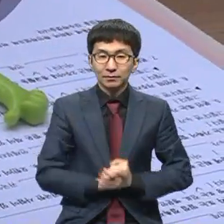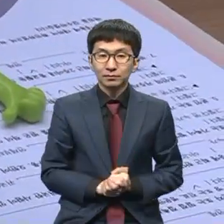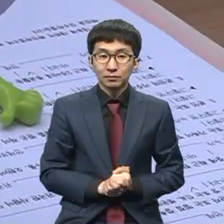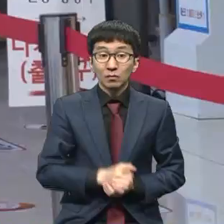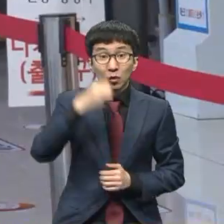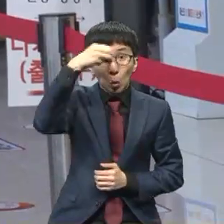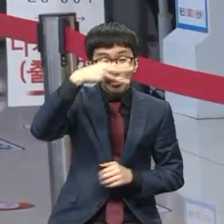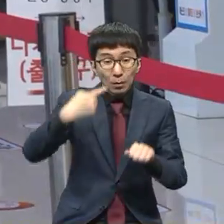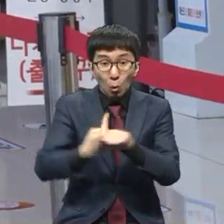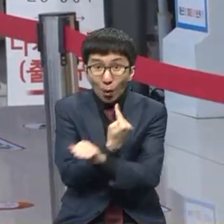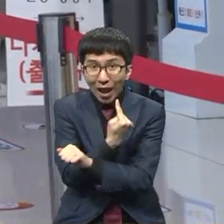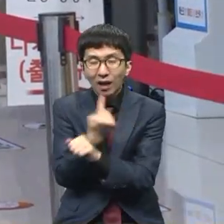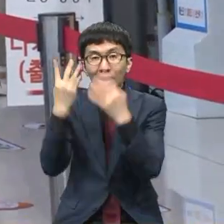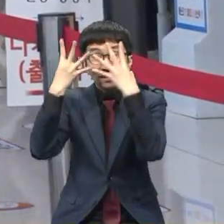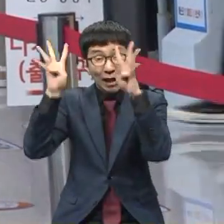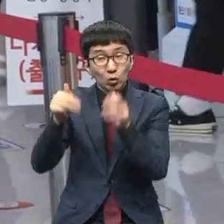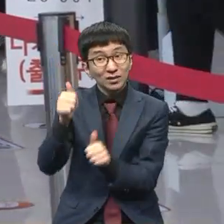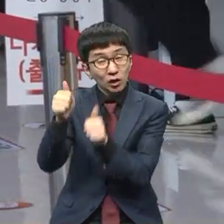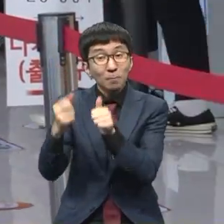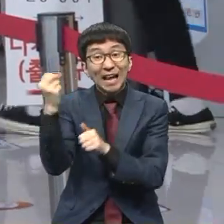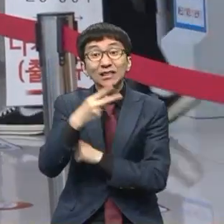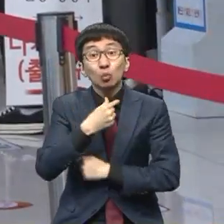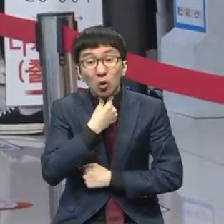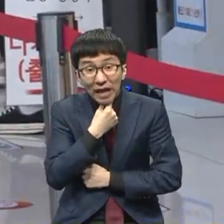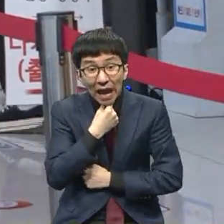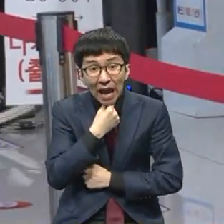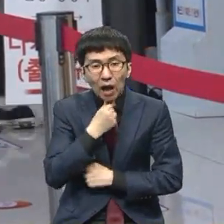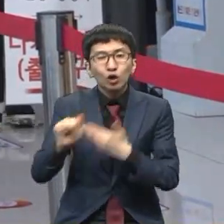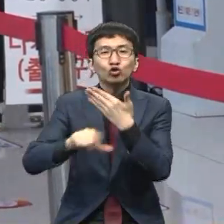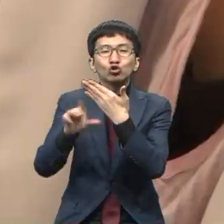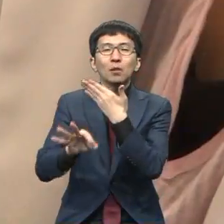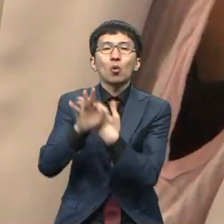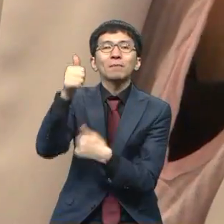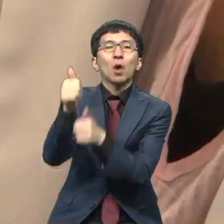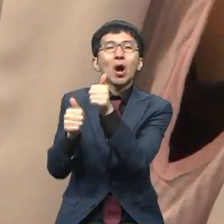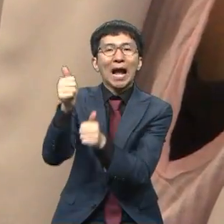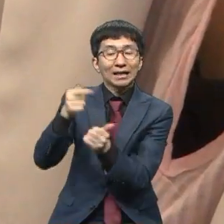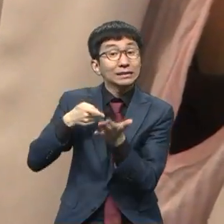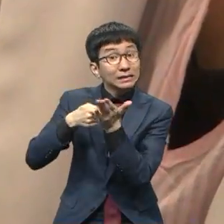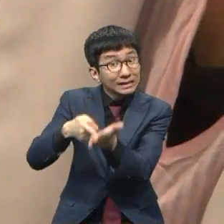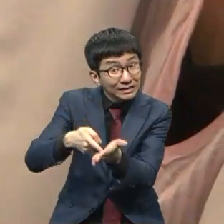고3를 제외한 대입 수험생은 9월 모의평가에 응시해야만 8월 중 화이자